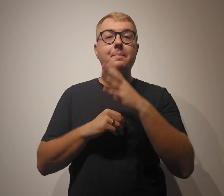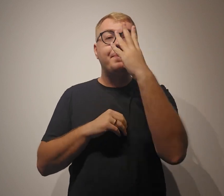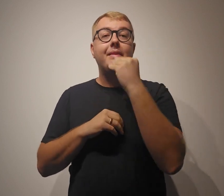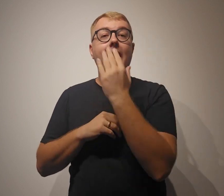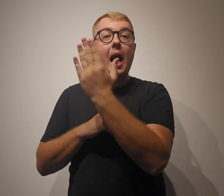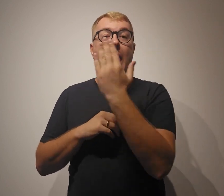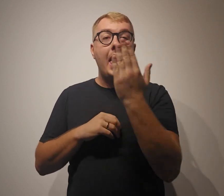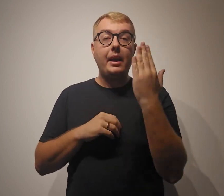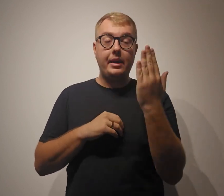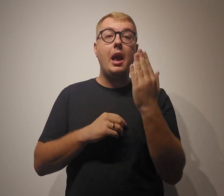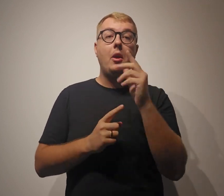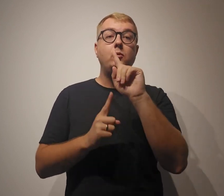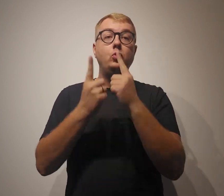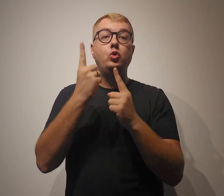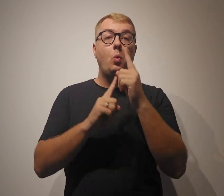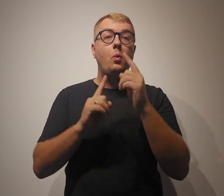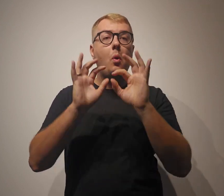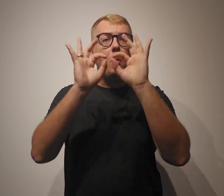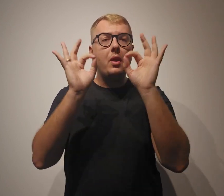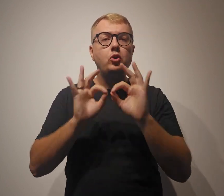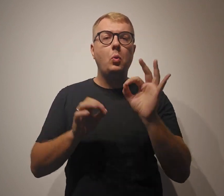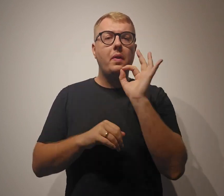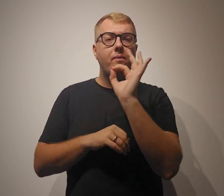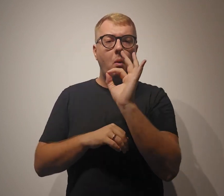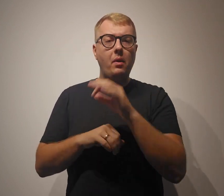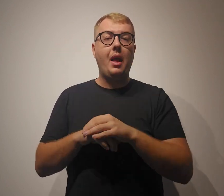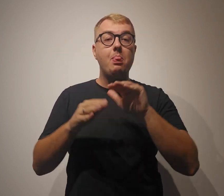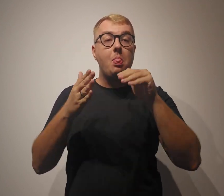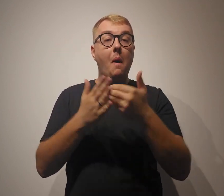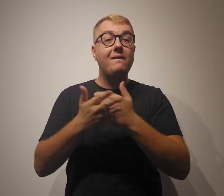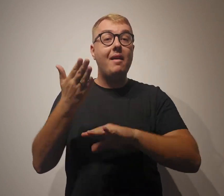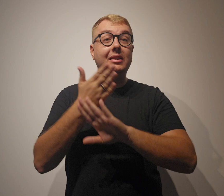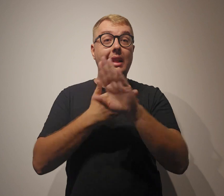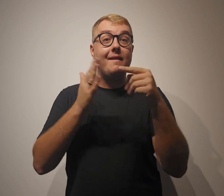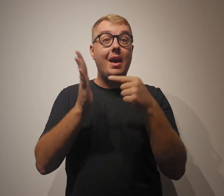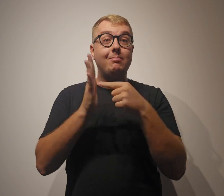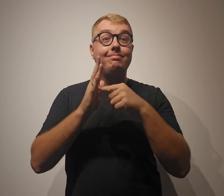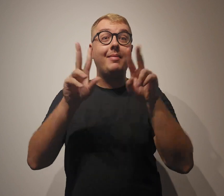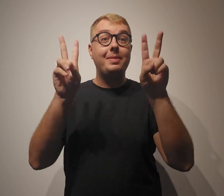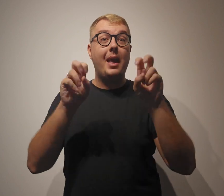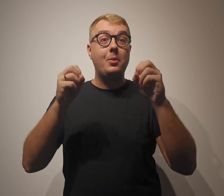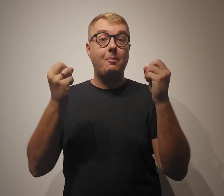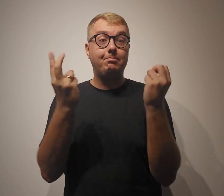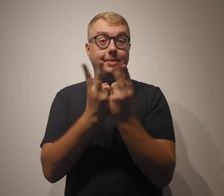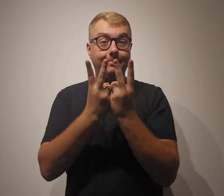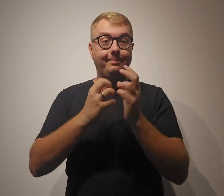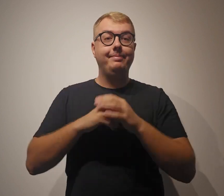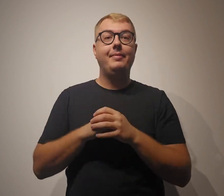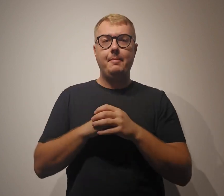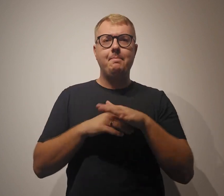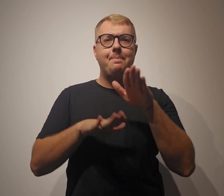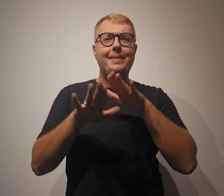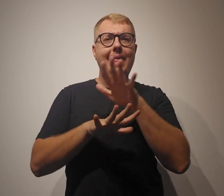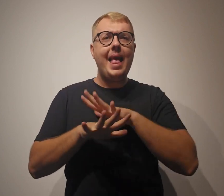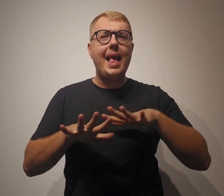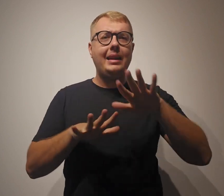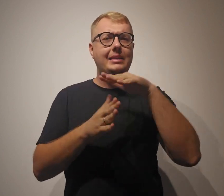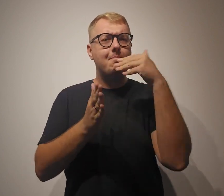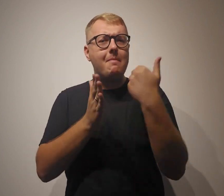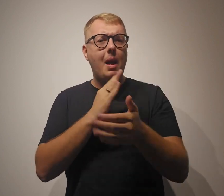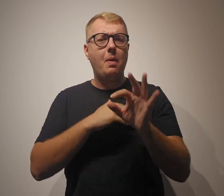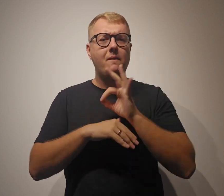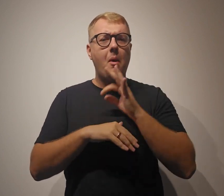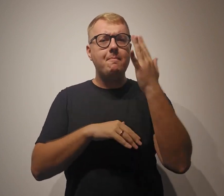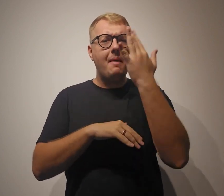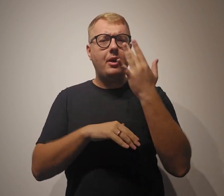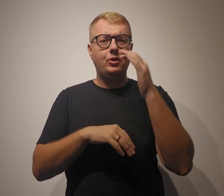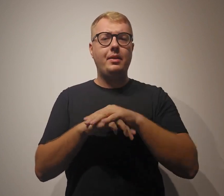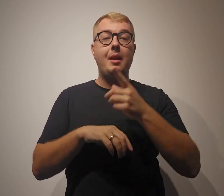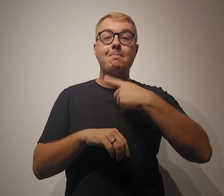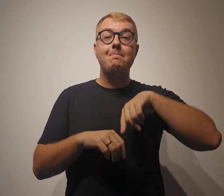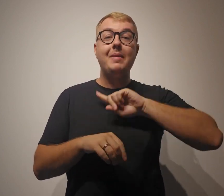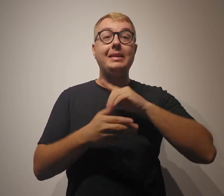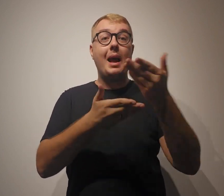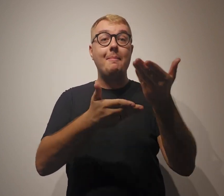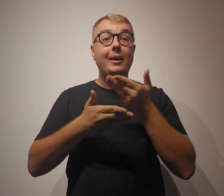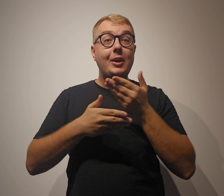W Galerii Huta Sztuki jest nowa wystawa właśnie o takim tytule: „Miejsce na marnowanie marzeń”.